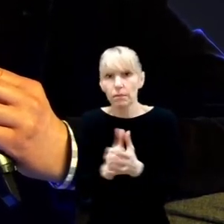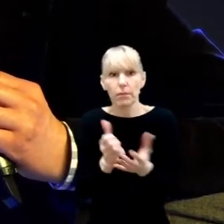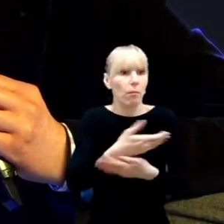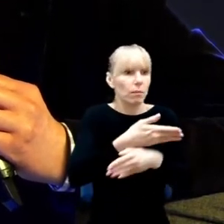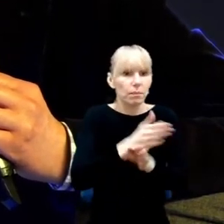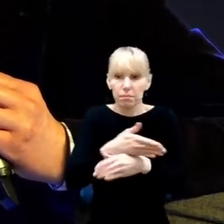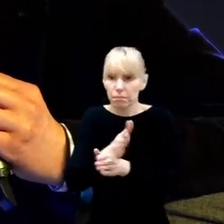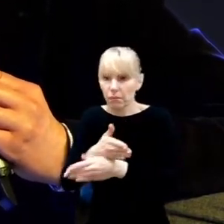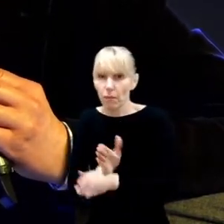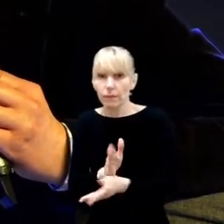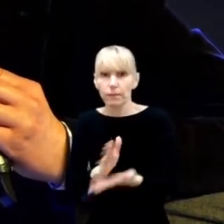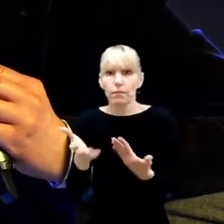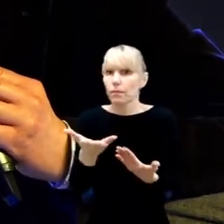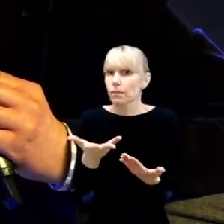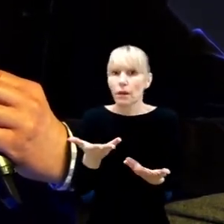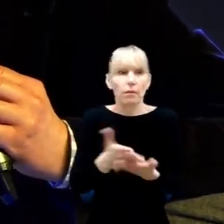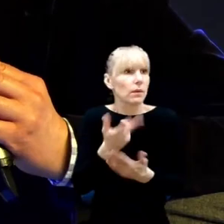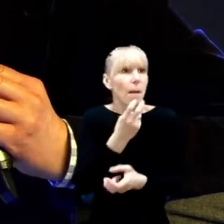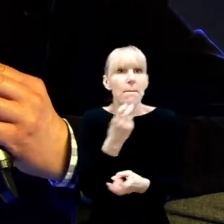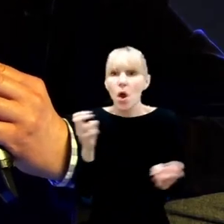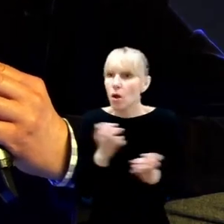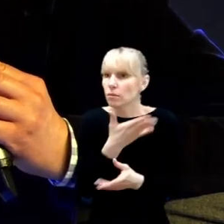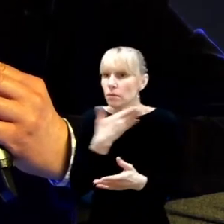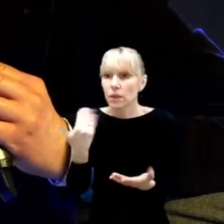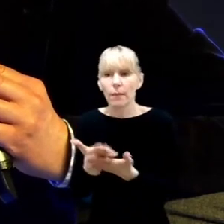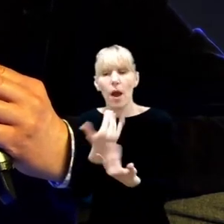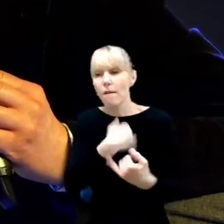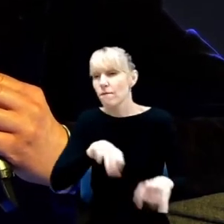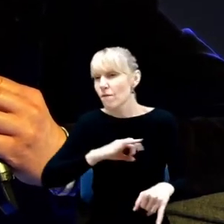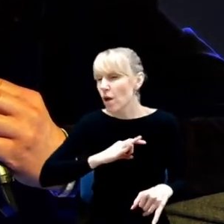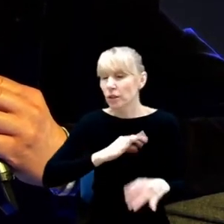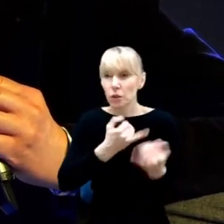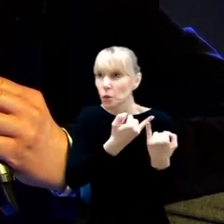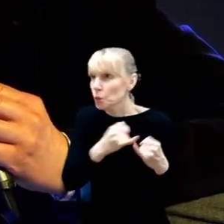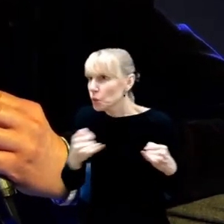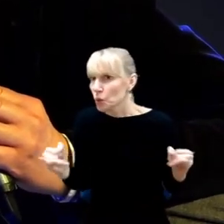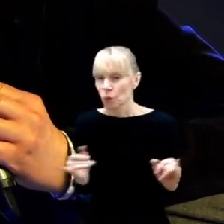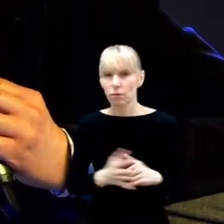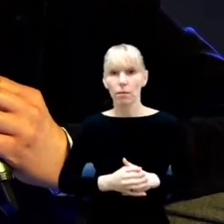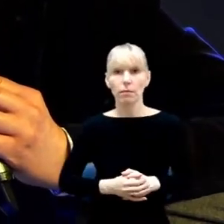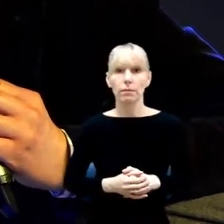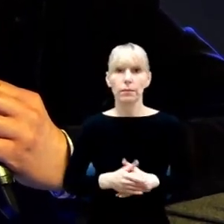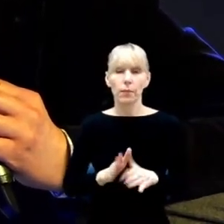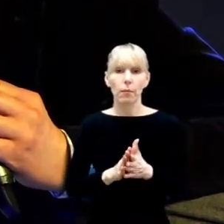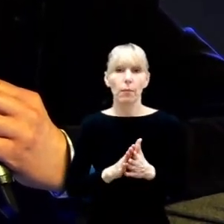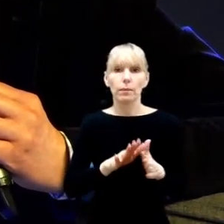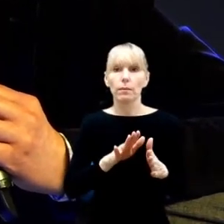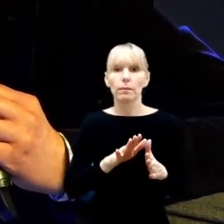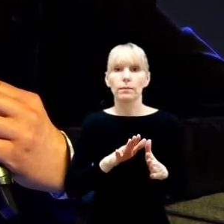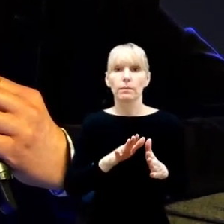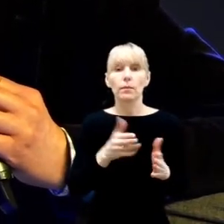nieuzbrojone, z różną własnością i tak dalej. Więc to wymaga działań, tak jak chcieliśmy przyciągać dużą fabrykę,